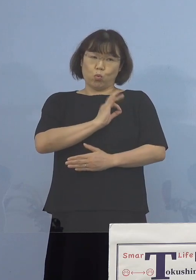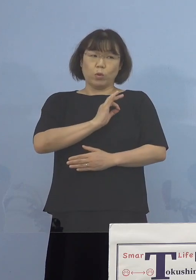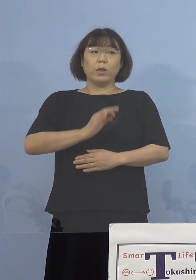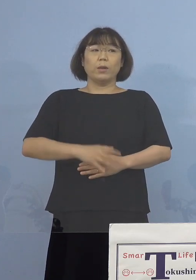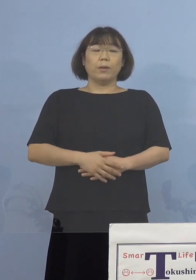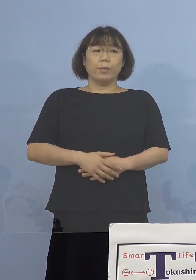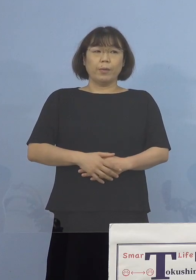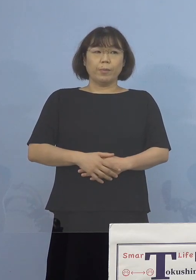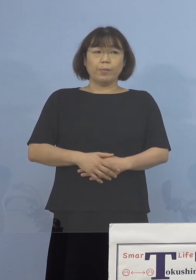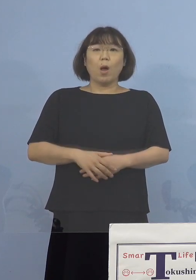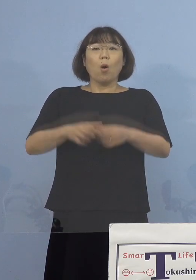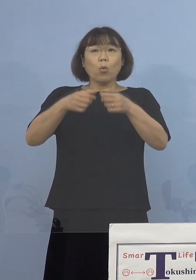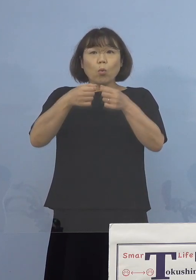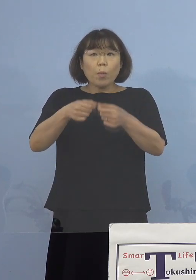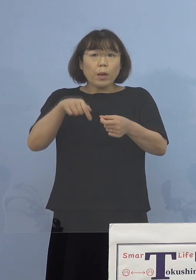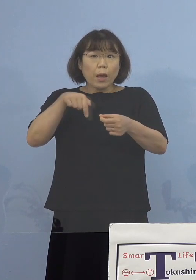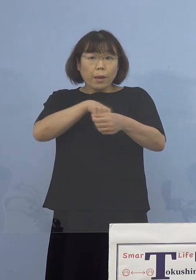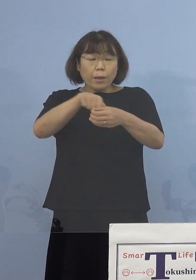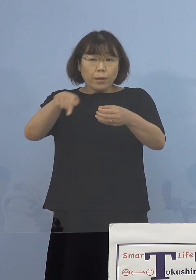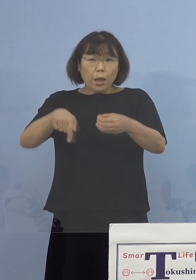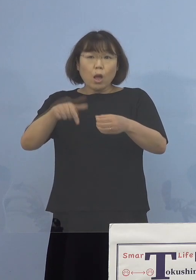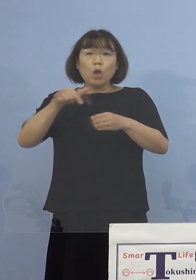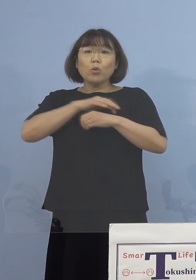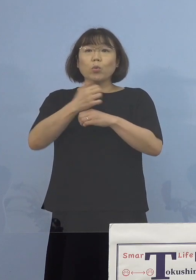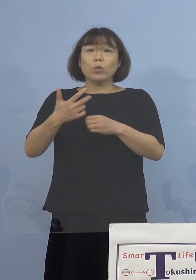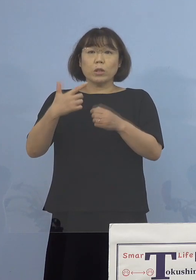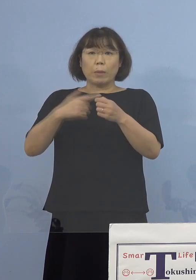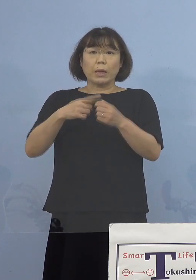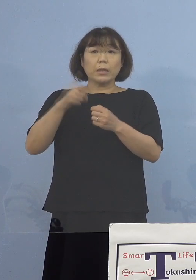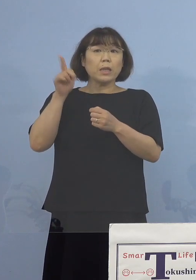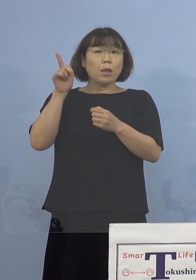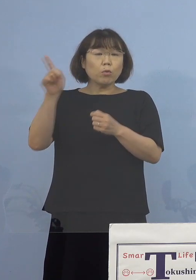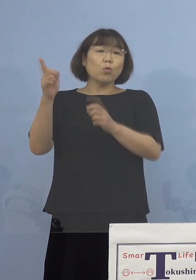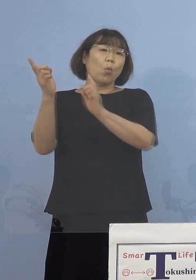（保健福祉部長） 詳細については、徳島市役所さんの方でご対応されると